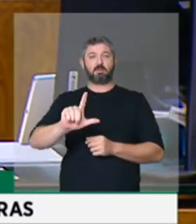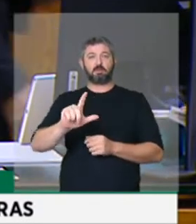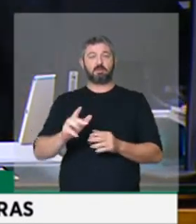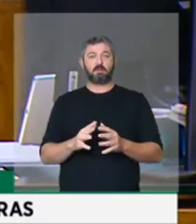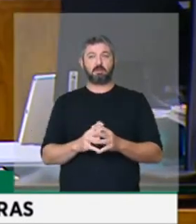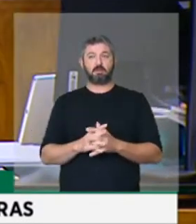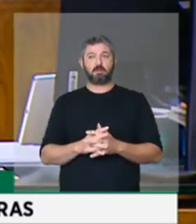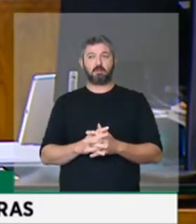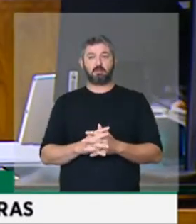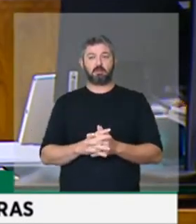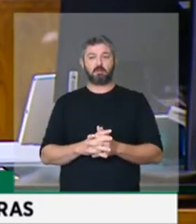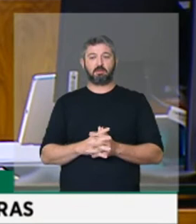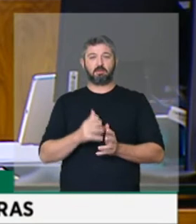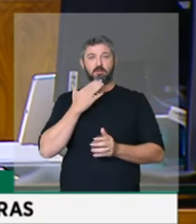REQUERIMENTO AQUI DE ADIAMENTO